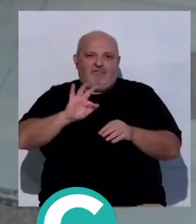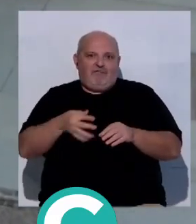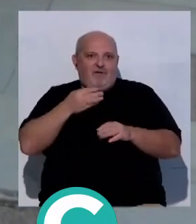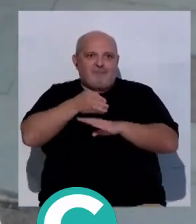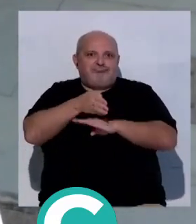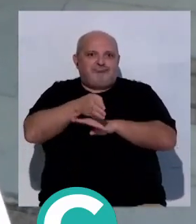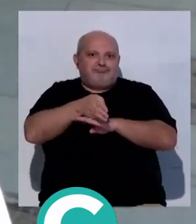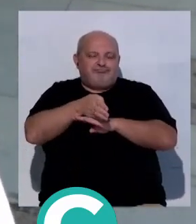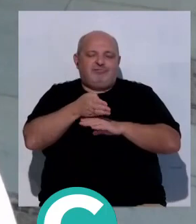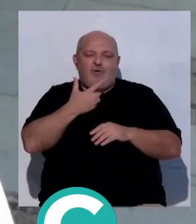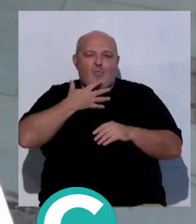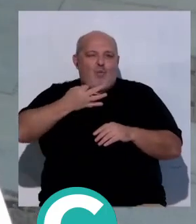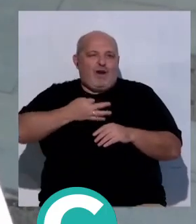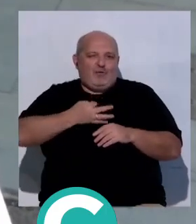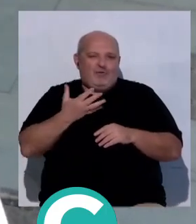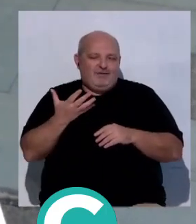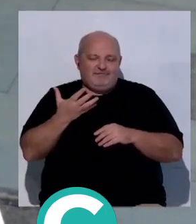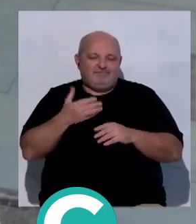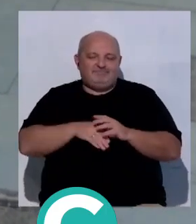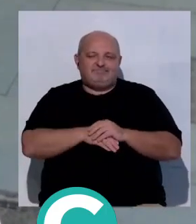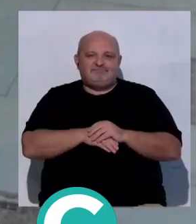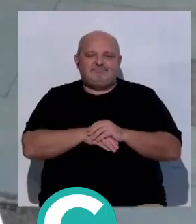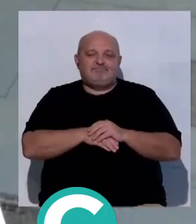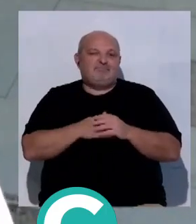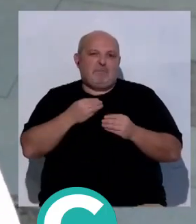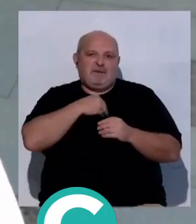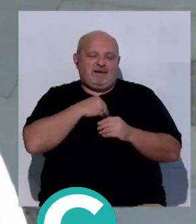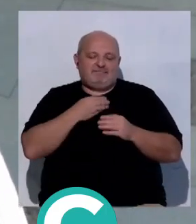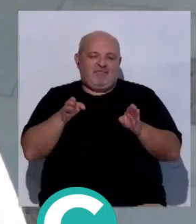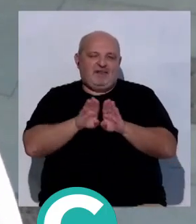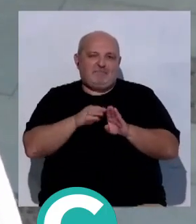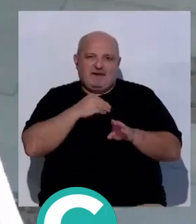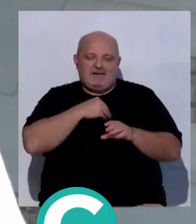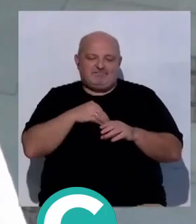y además está muy bueno todo que la verdad que es una pena que cierre que la verdad que es algo que